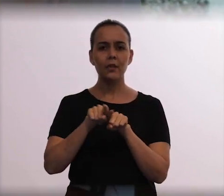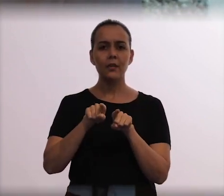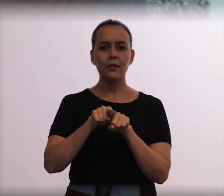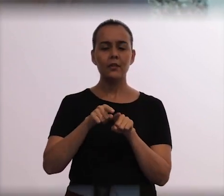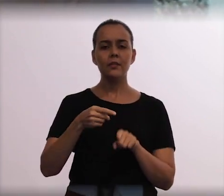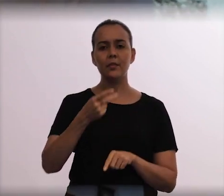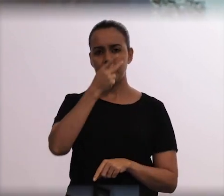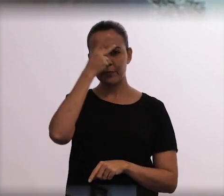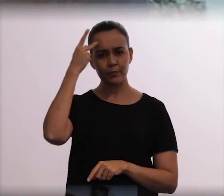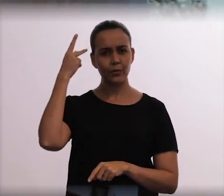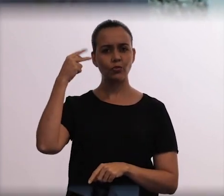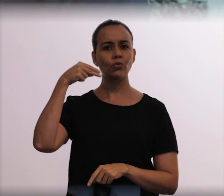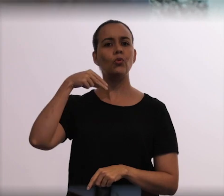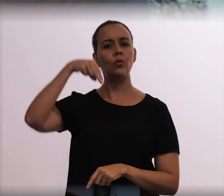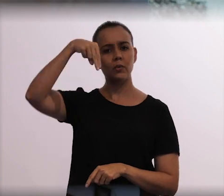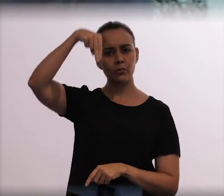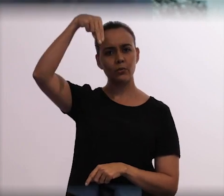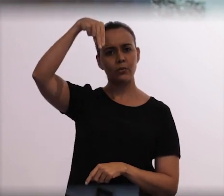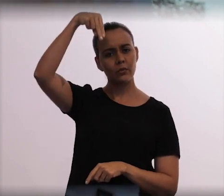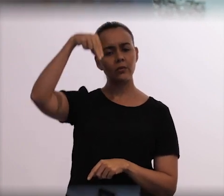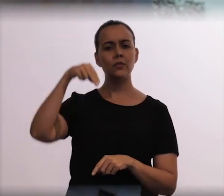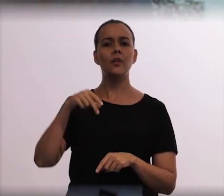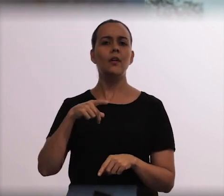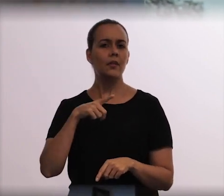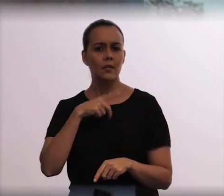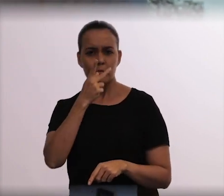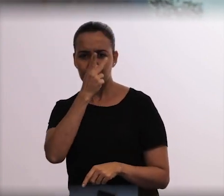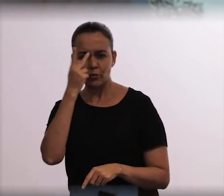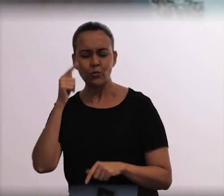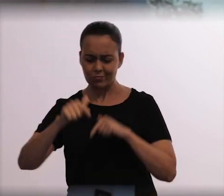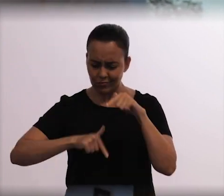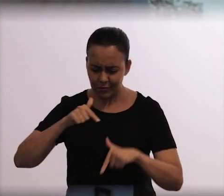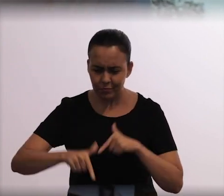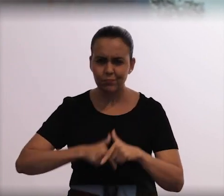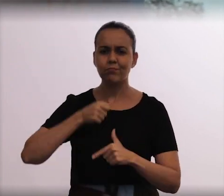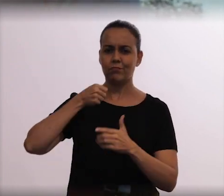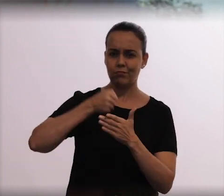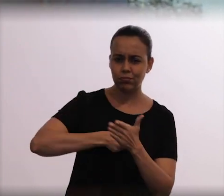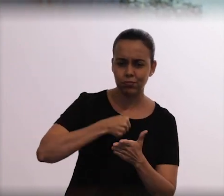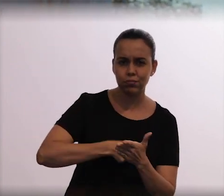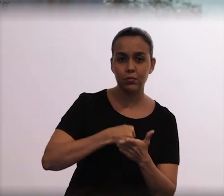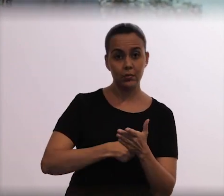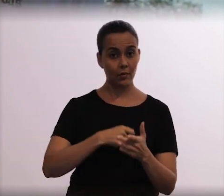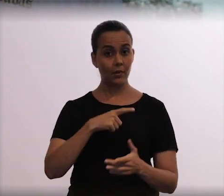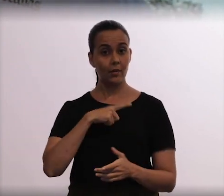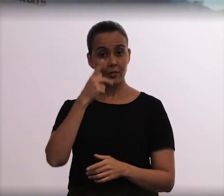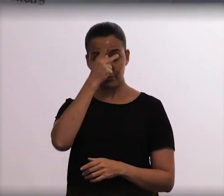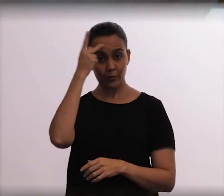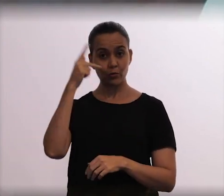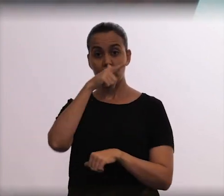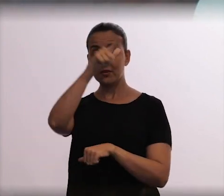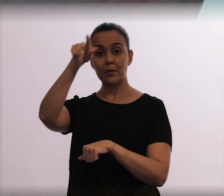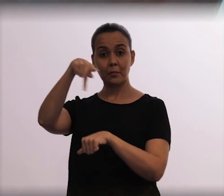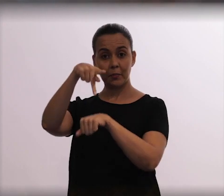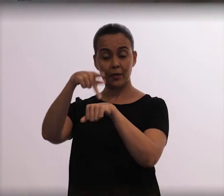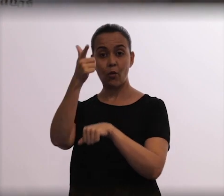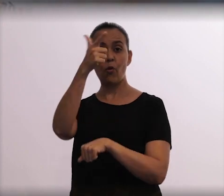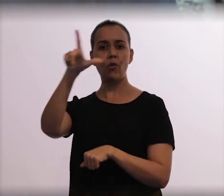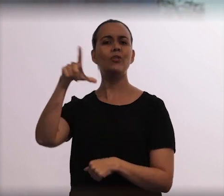uma presença operária, trabalhadora. Tem estrangeiro. Aqui na Vila União tinha português, tinha libanês,